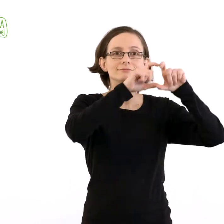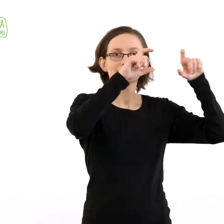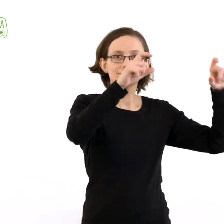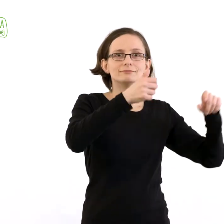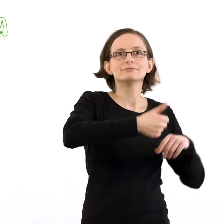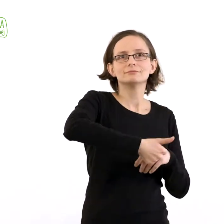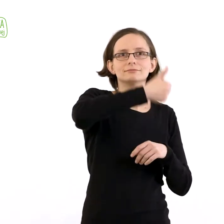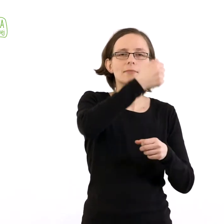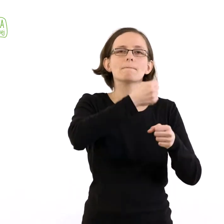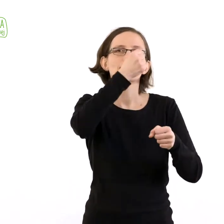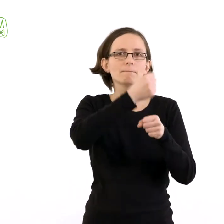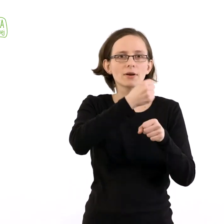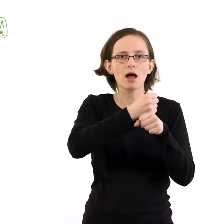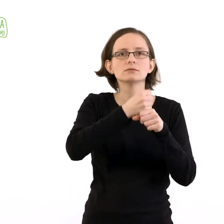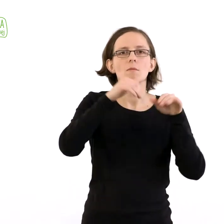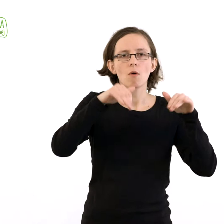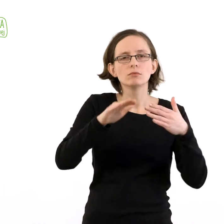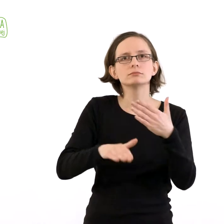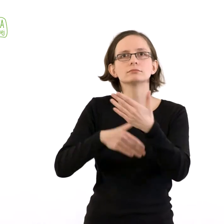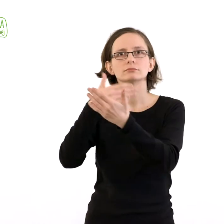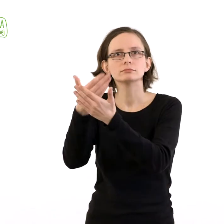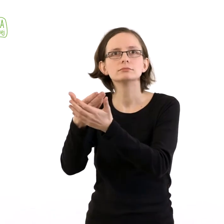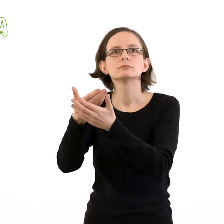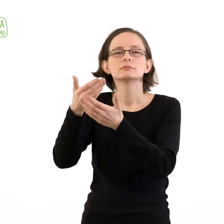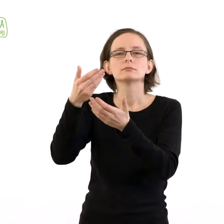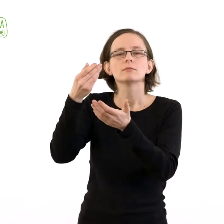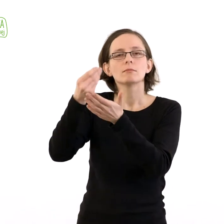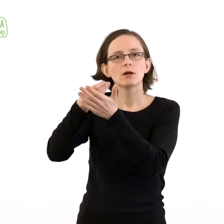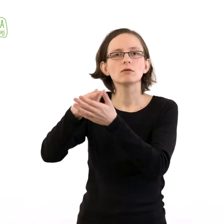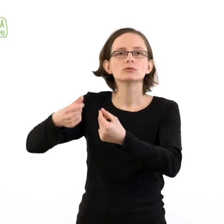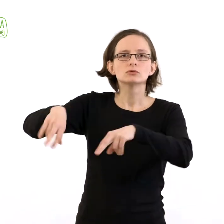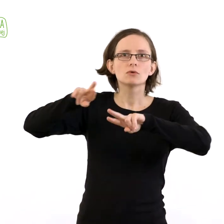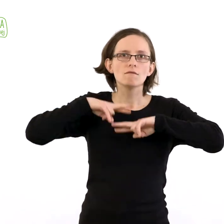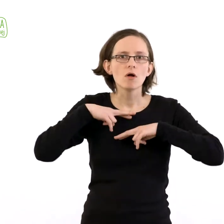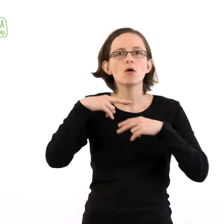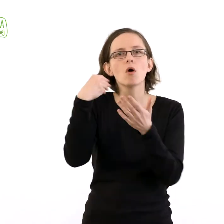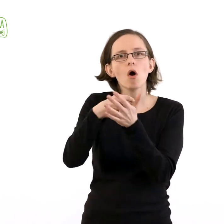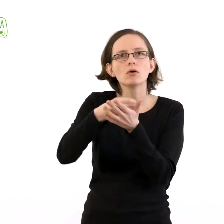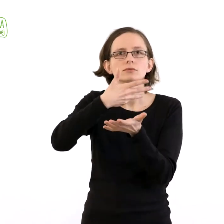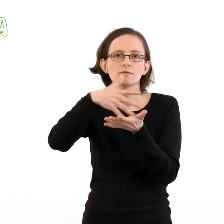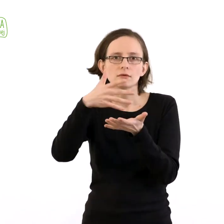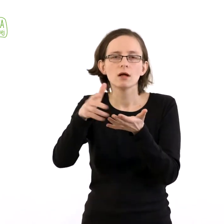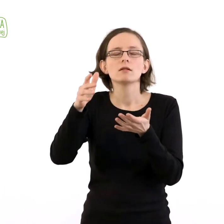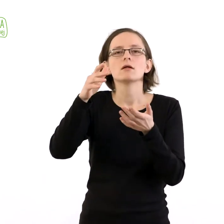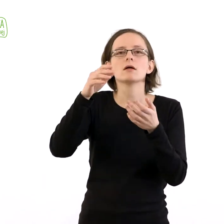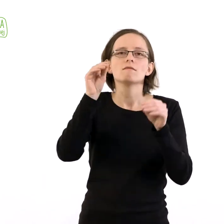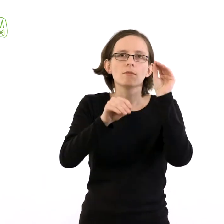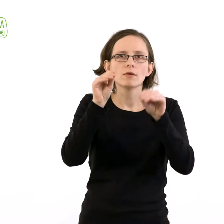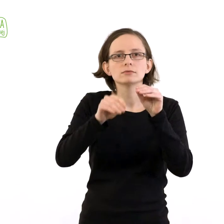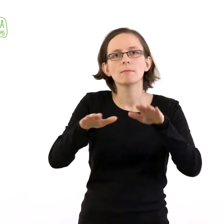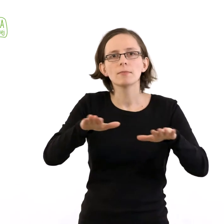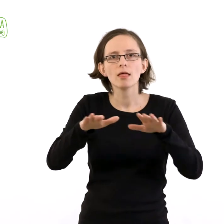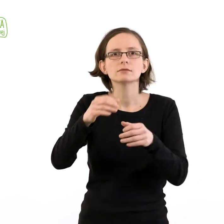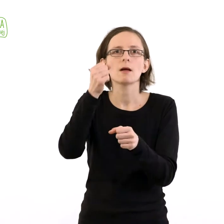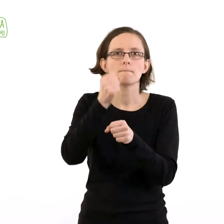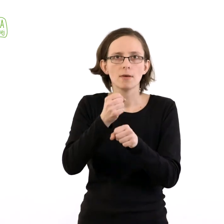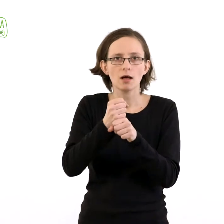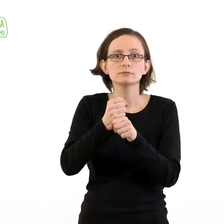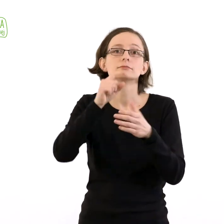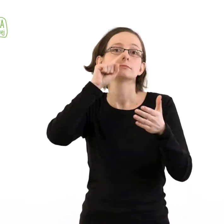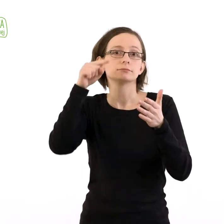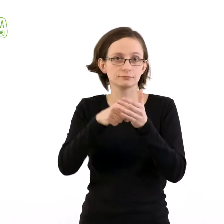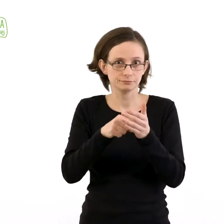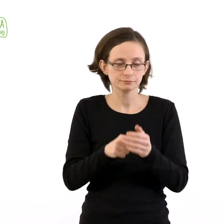Zwrot kosztów wyposażenia stanowiska pracy może ubiegać się pracodawca, który: